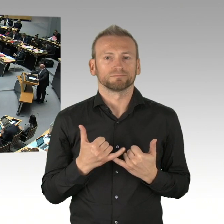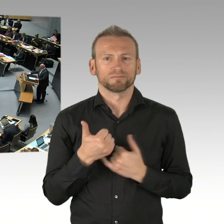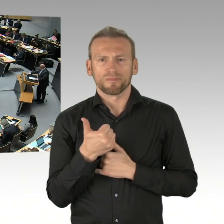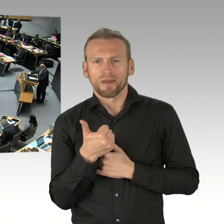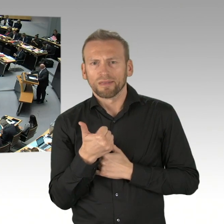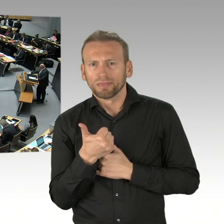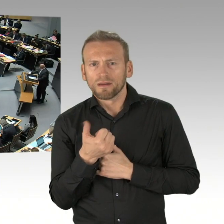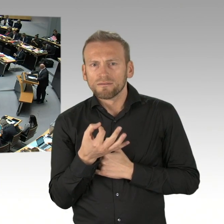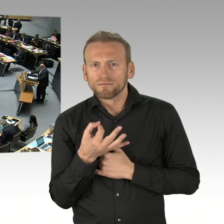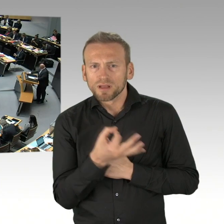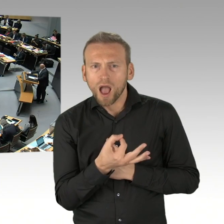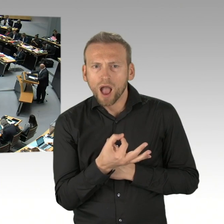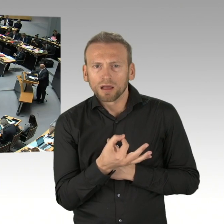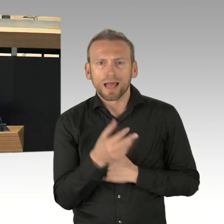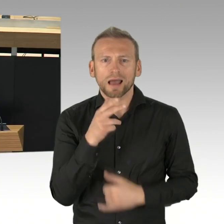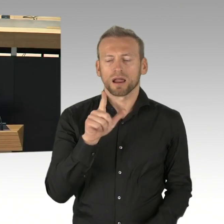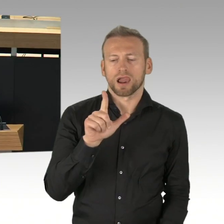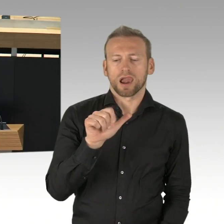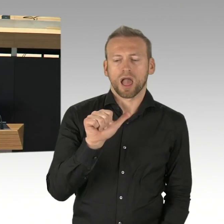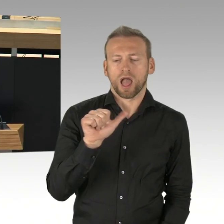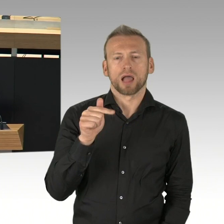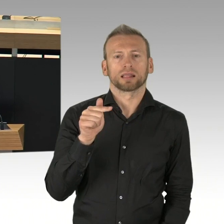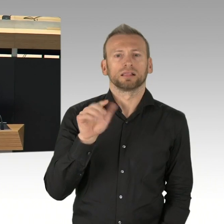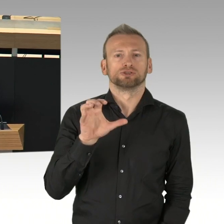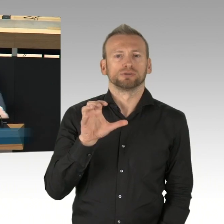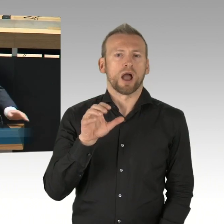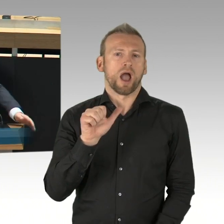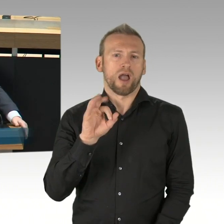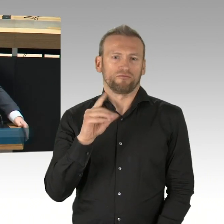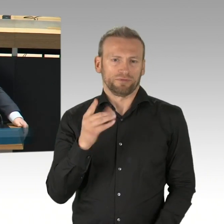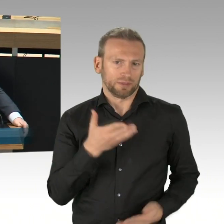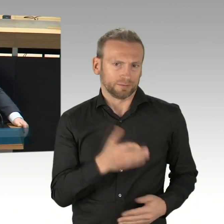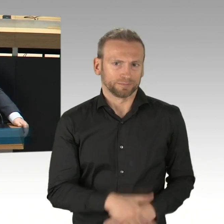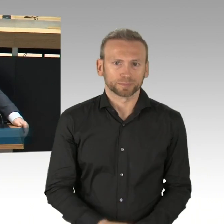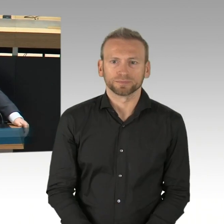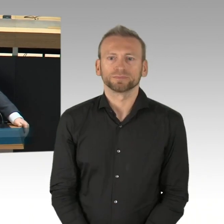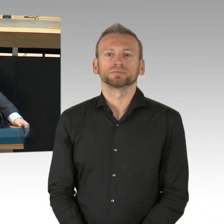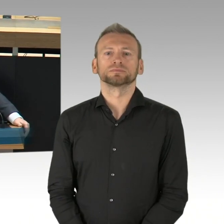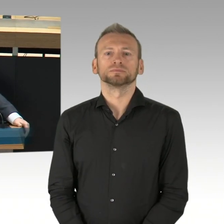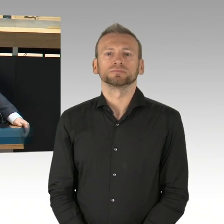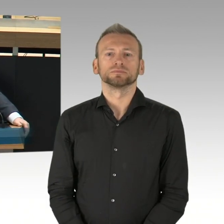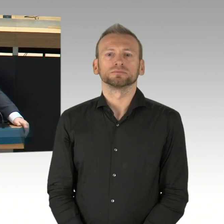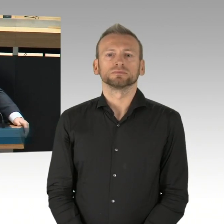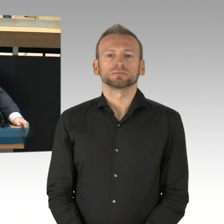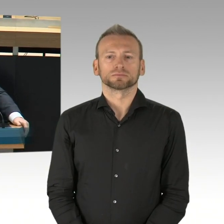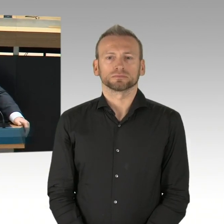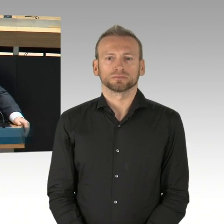(Rednerwechsel) Sie sind ja eine Fundgrube, Frau Schmidberger, das ist ja wirklich köstlich. Fangen wir mal an mit den weltweiten Aufständen.